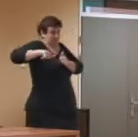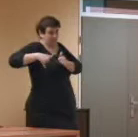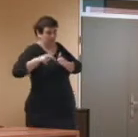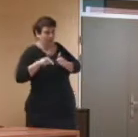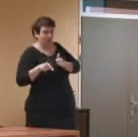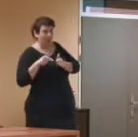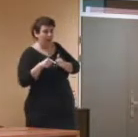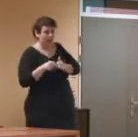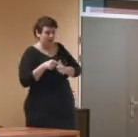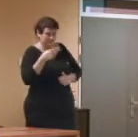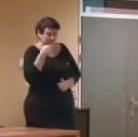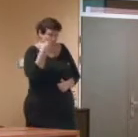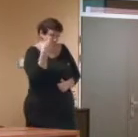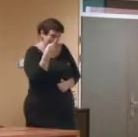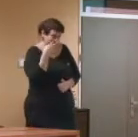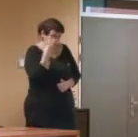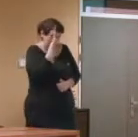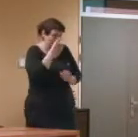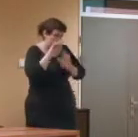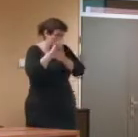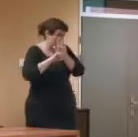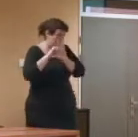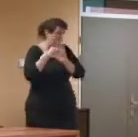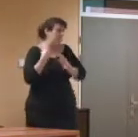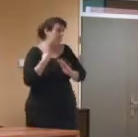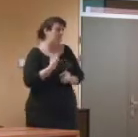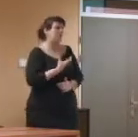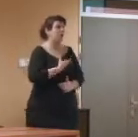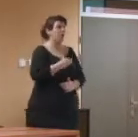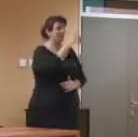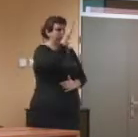muy surrealistas como la del "Caloret" de Rita Barberá, escenas como